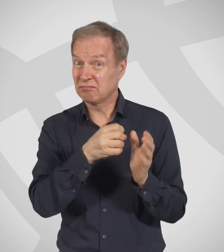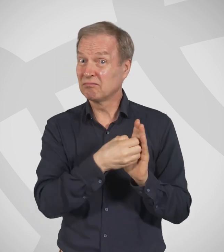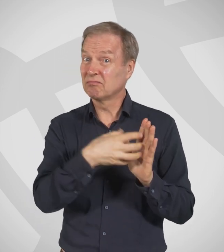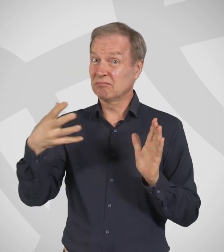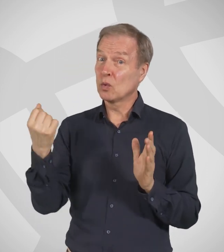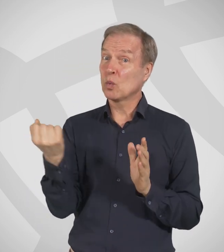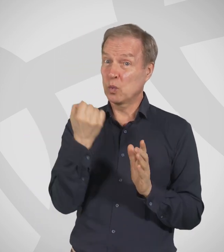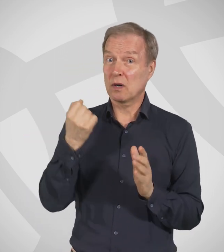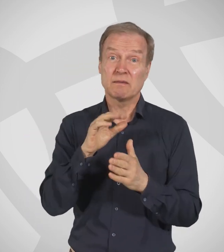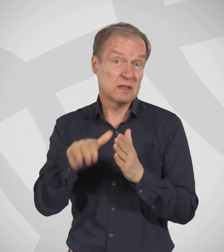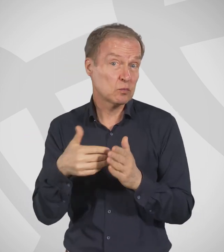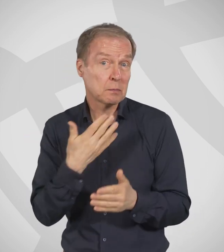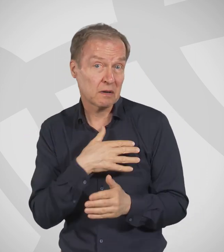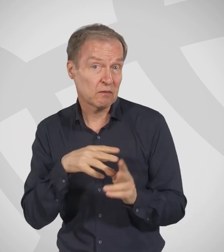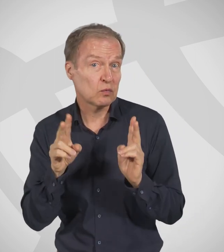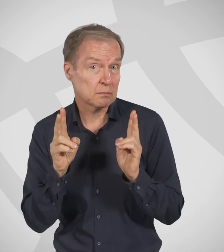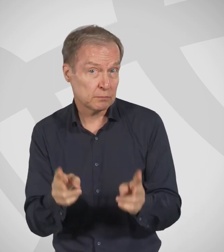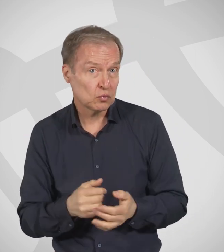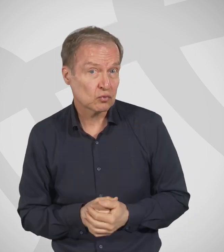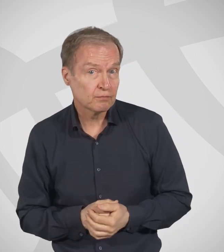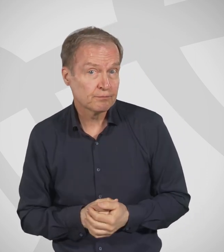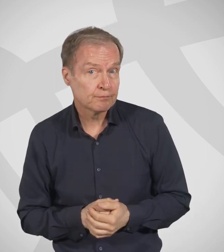jotka voivat vaikuttaa myös viittomakielisten palveluiden saatavuuteen.